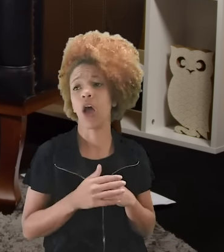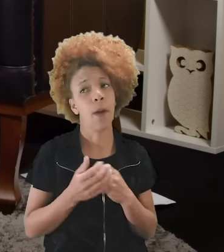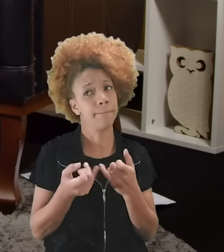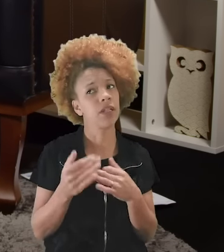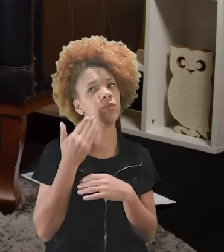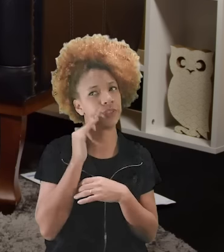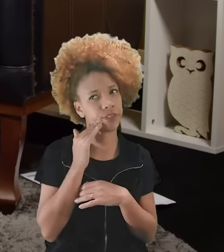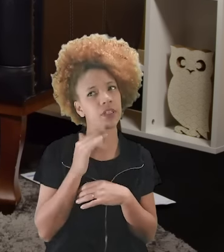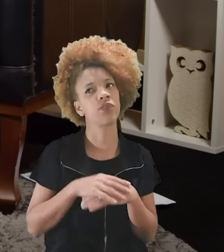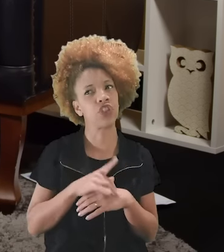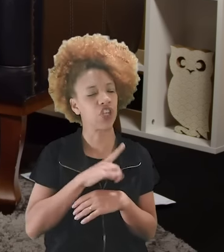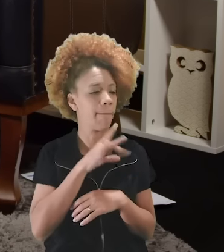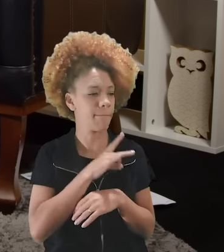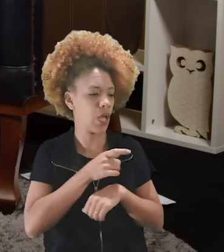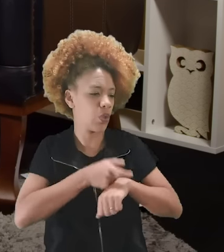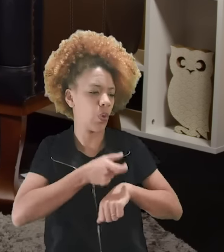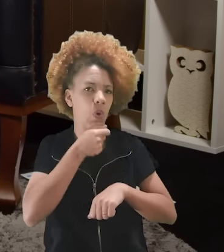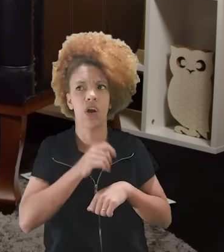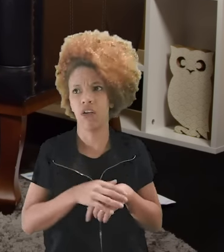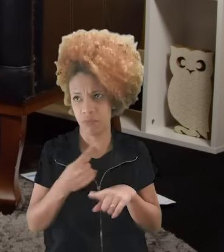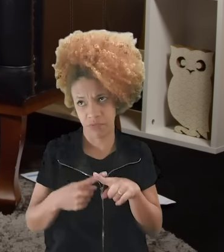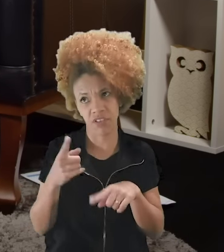pode falar mano eu entendo a galera que tinha medo do Faustão porque o Faustão fazia isso da que você